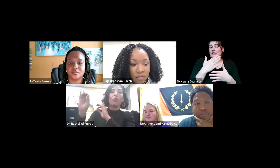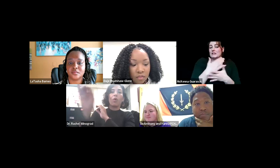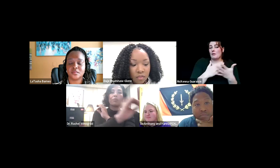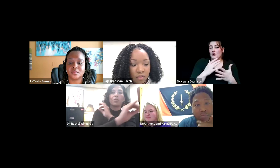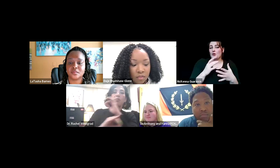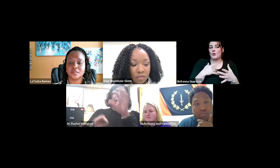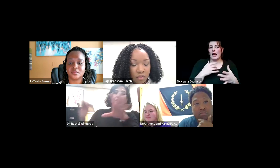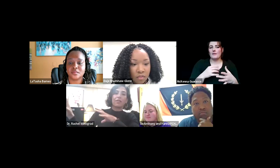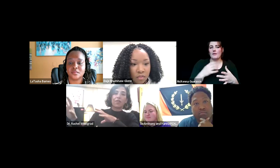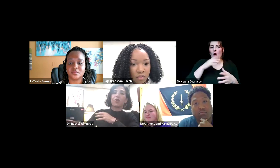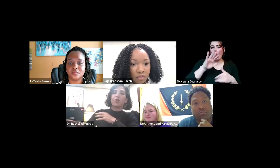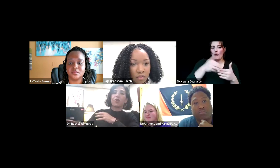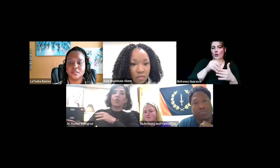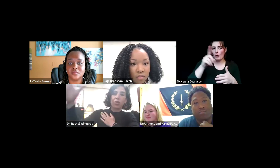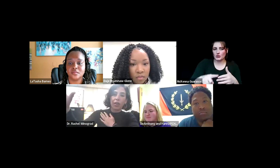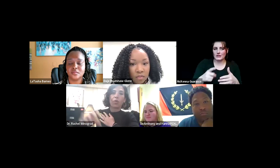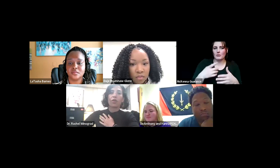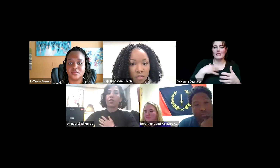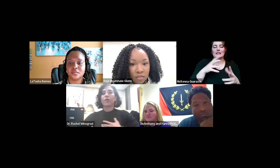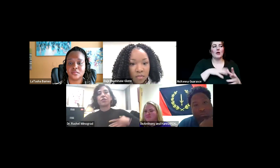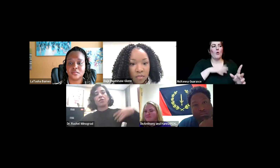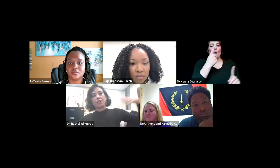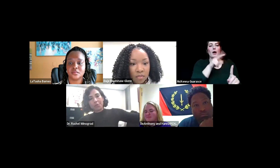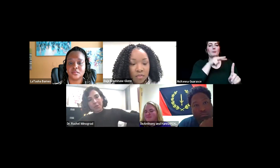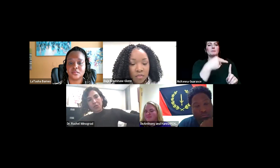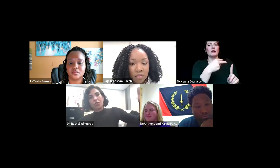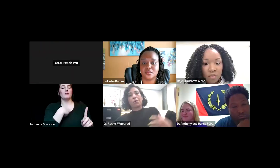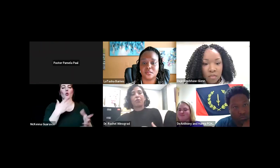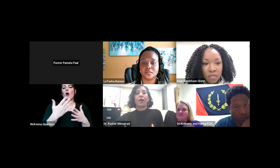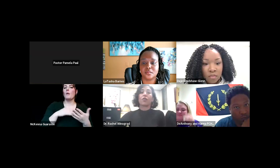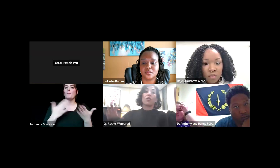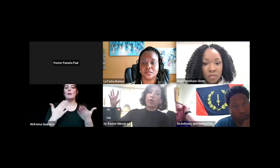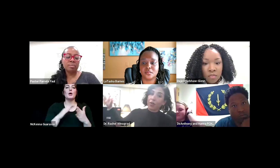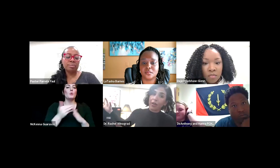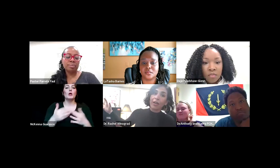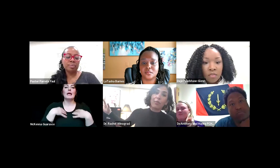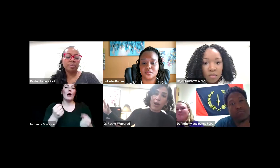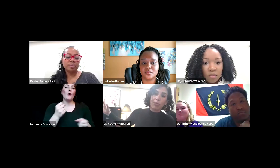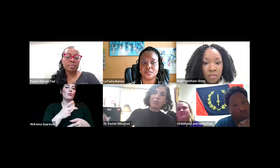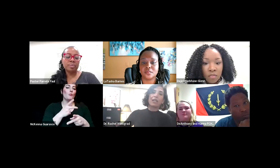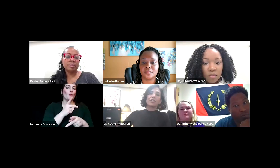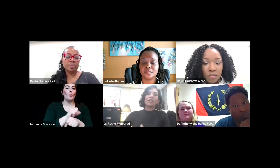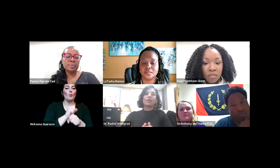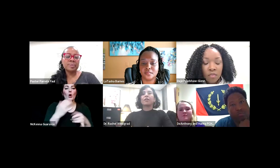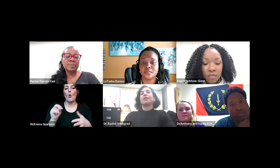tienen una perspectiva, son trabajadores de salud comunitarios, proveen tratamientos para el uso de drogas o son administradores de propiedades.